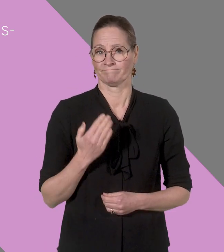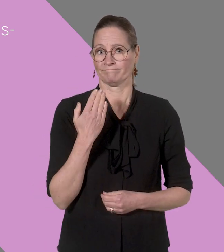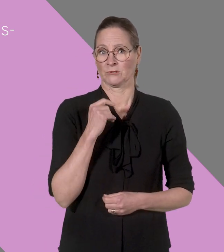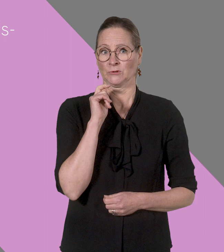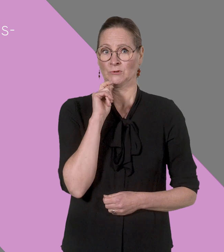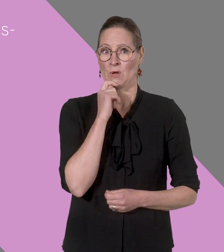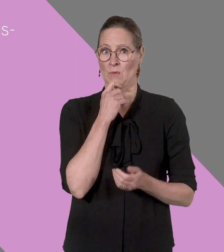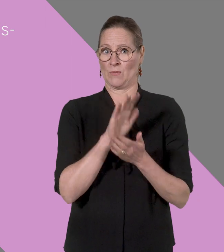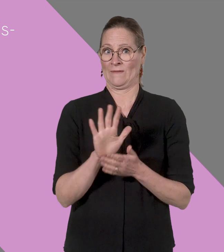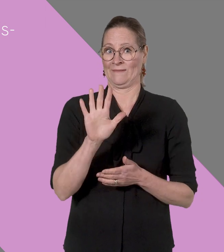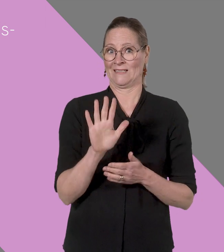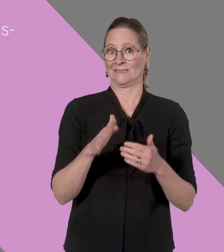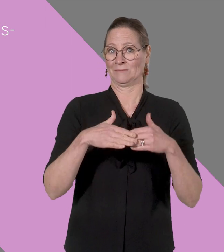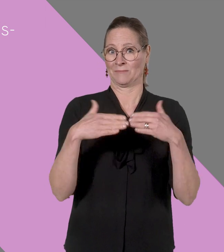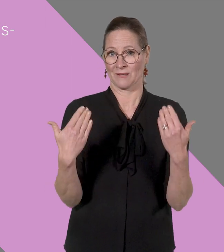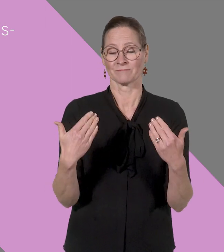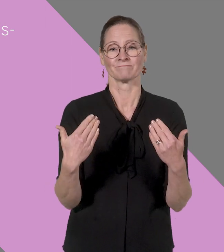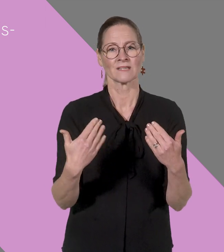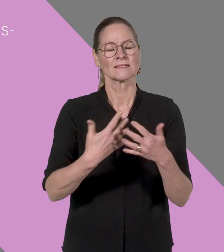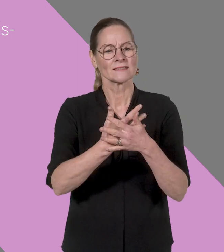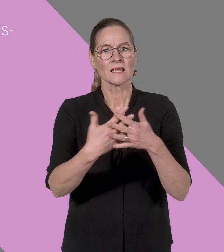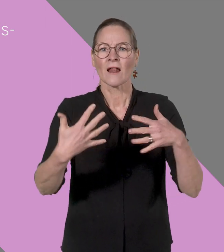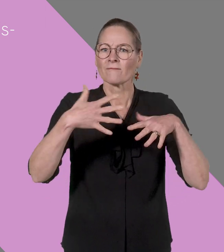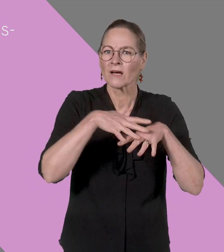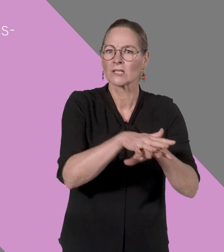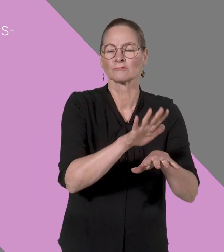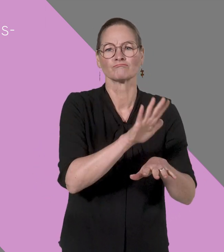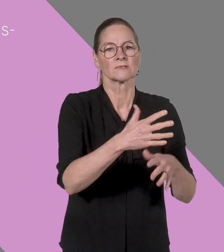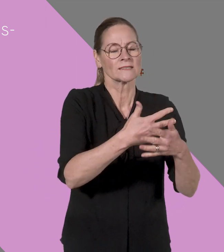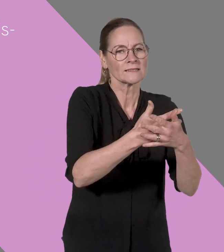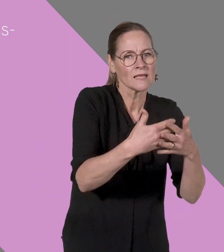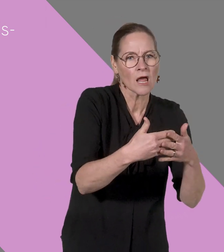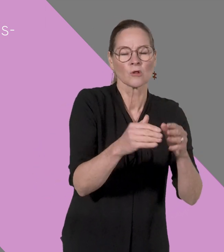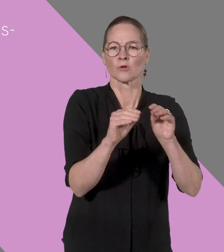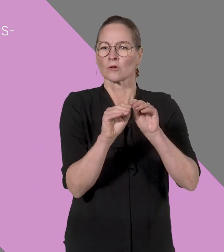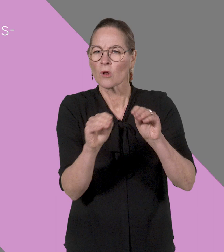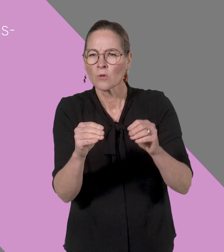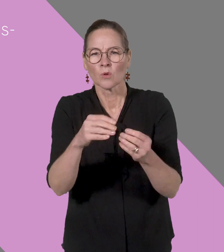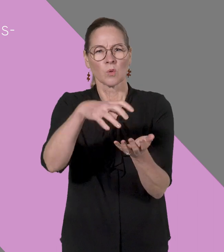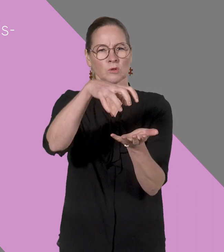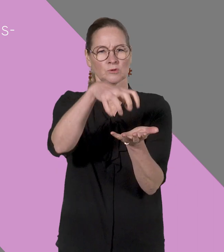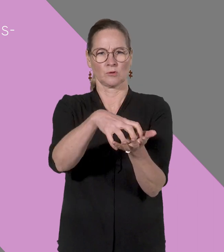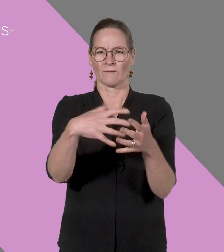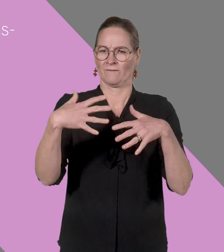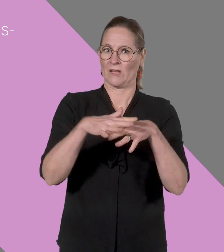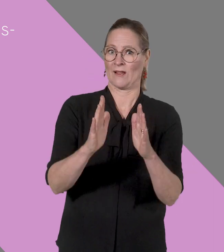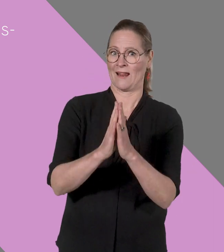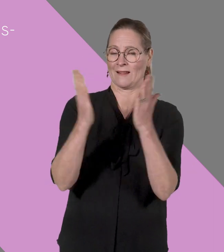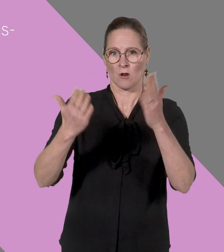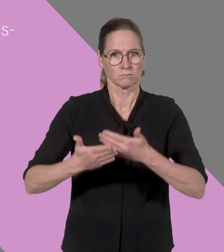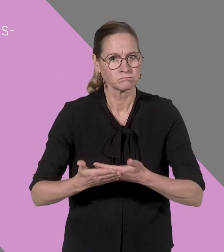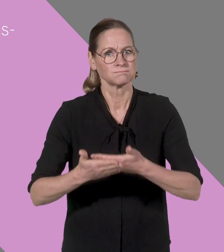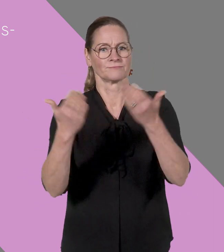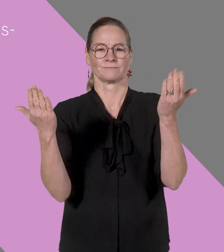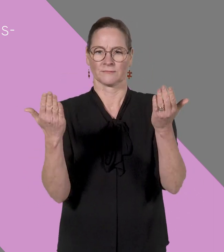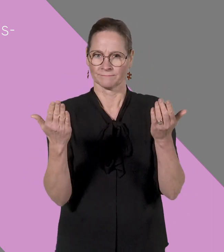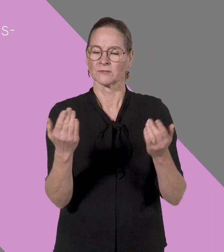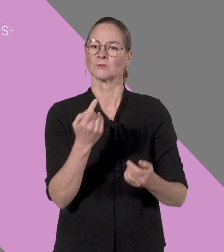5.12.2023 Kieliverkoston Kieli, koulutus ja yhteiskunta -verkkolehdessä julkaistiin -